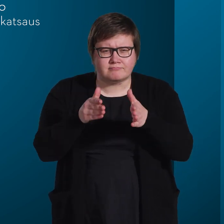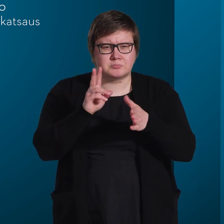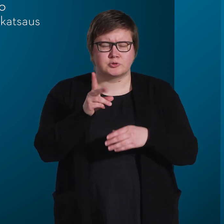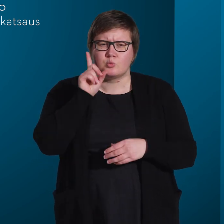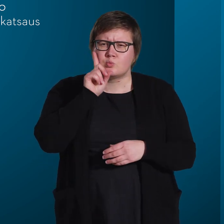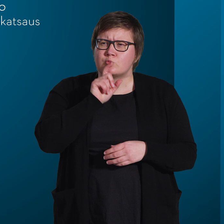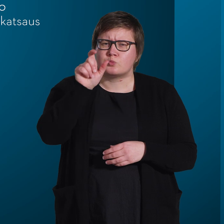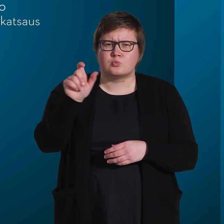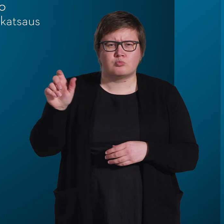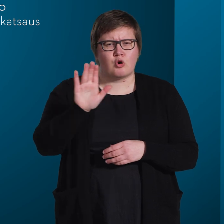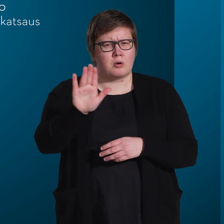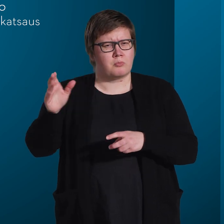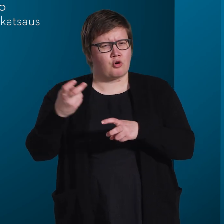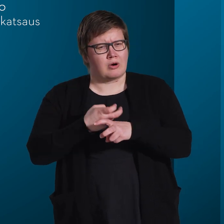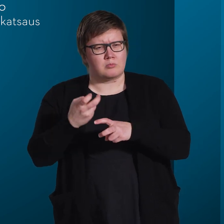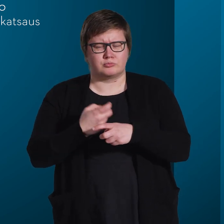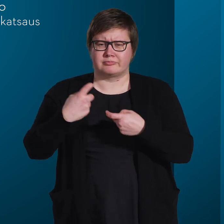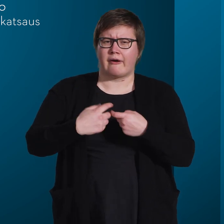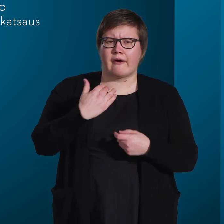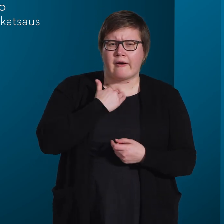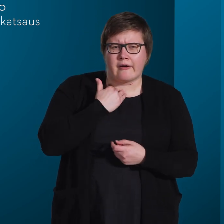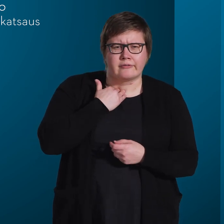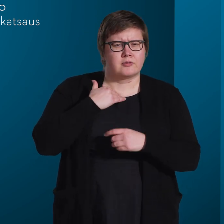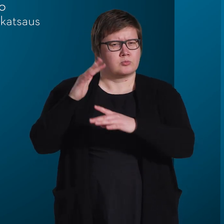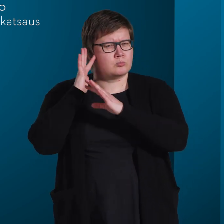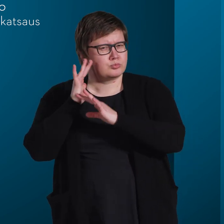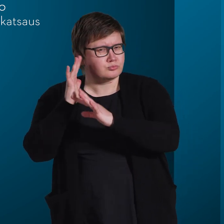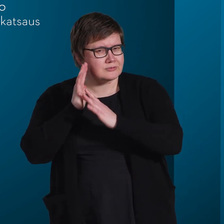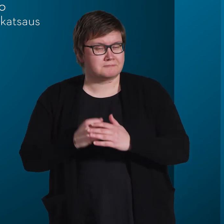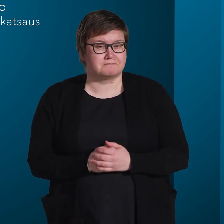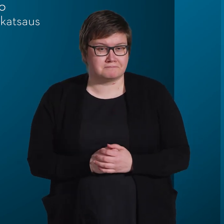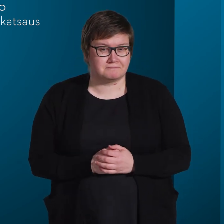jonka keskiössä olivat kuurojen kokemukset äänestä ja musiikista.